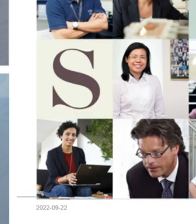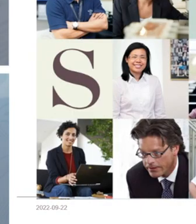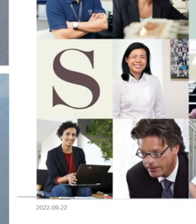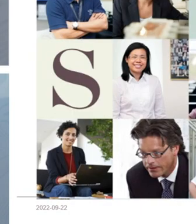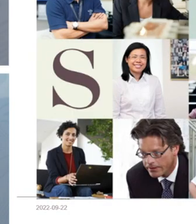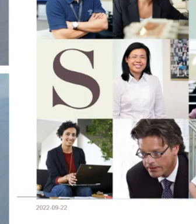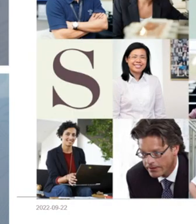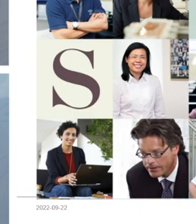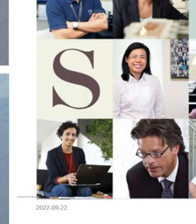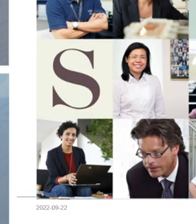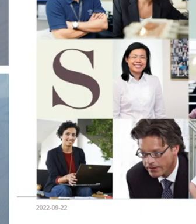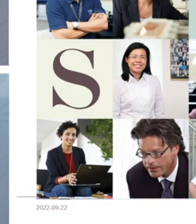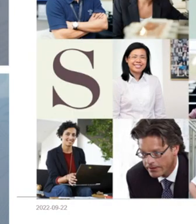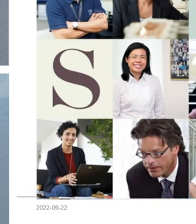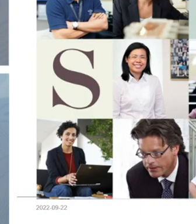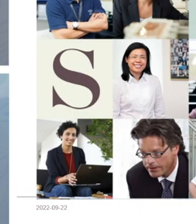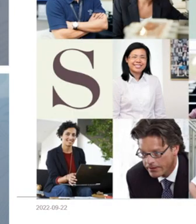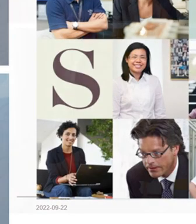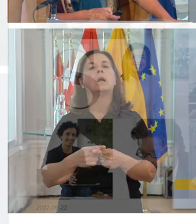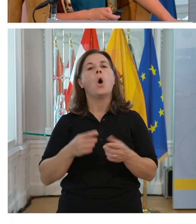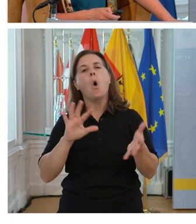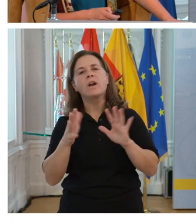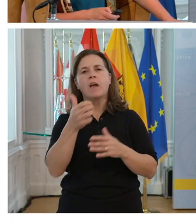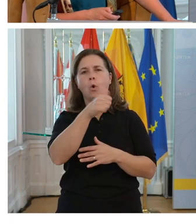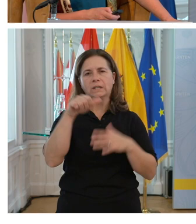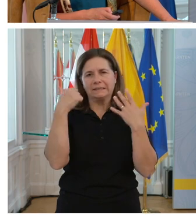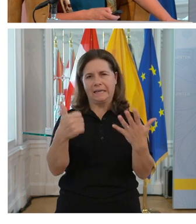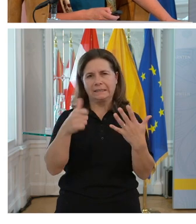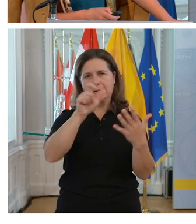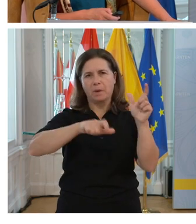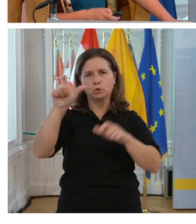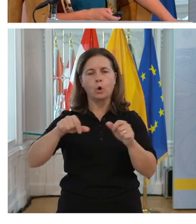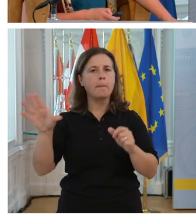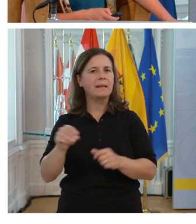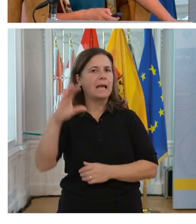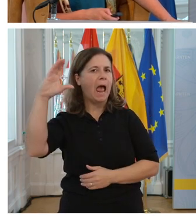Diversität ist bei uns ein Erfolgsfaktor. Wir haben rund 160 Personen mit Einschränkungen.